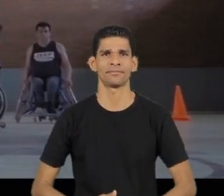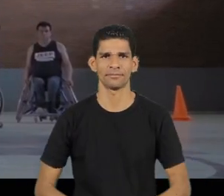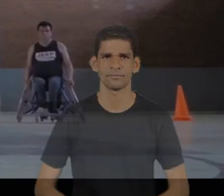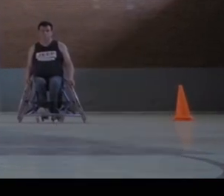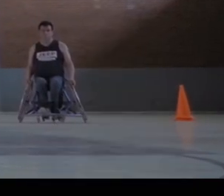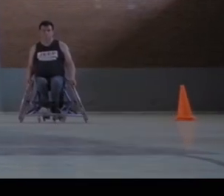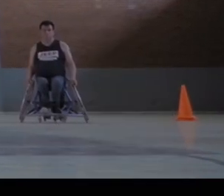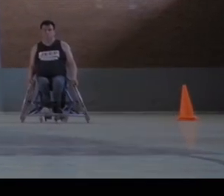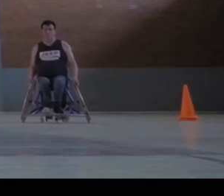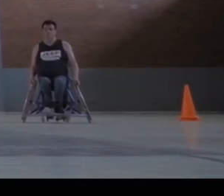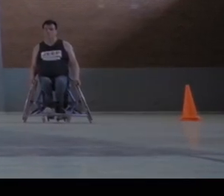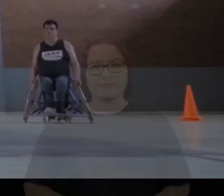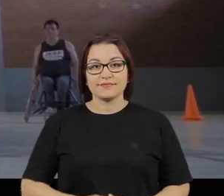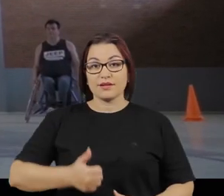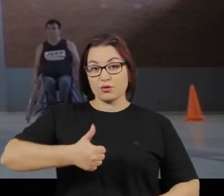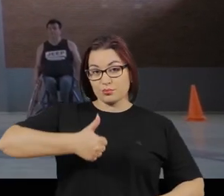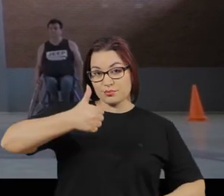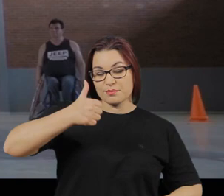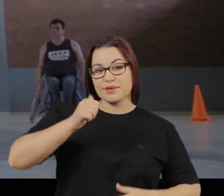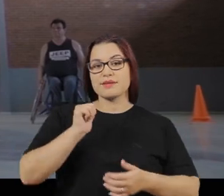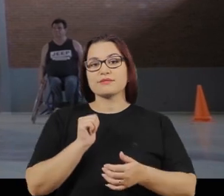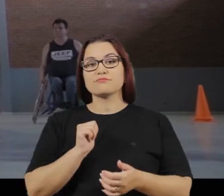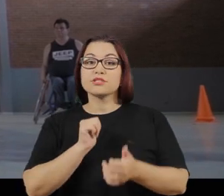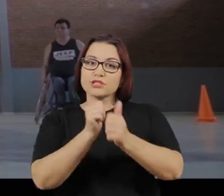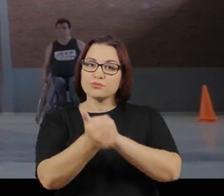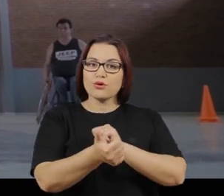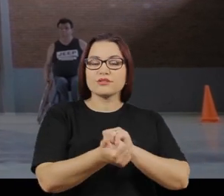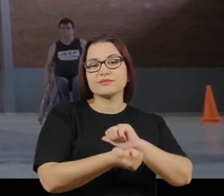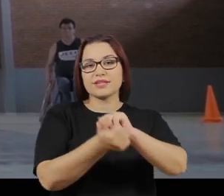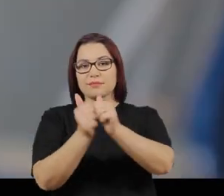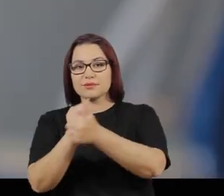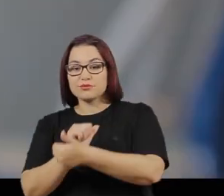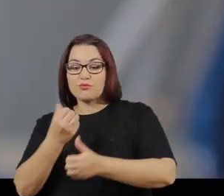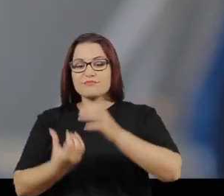O primeiro esporte adaptado que surgiu para pessoas com deficiência dentro da